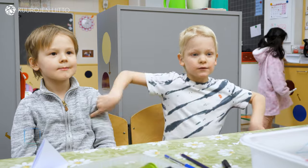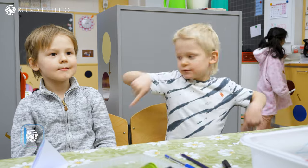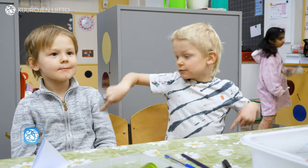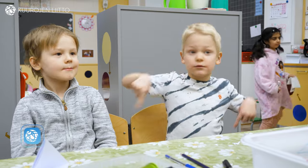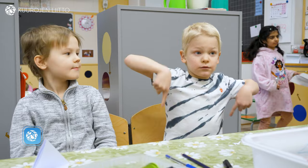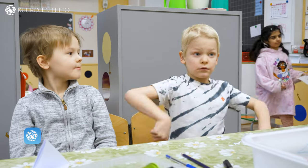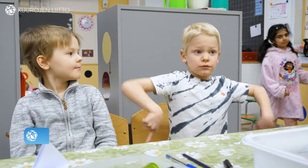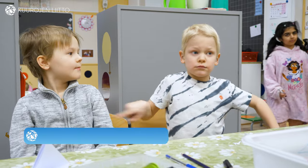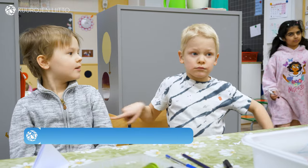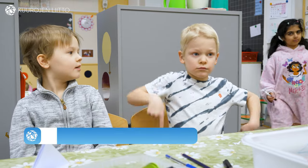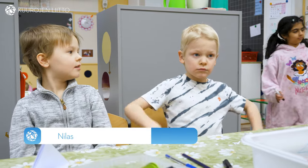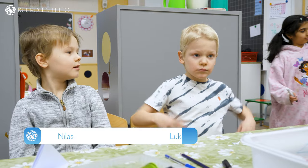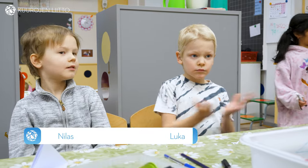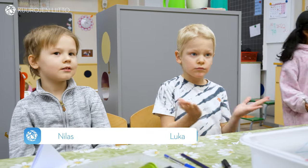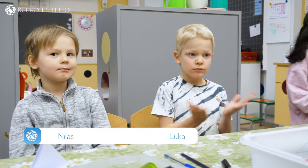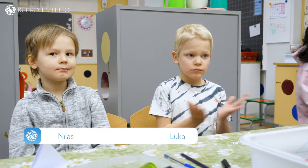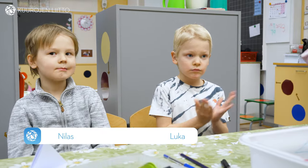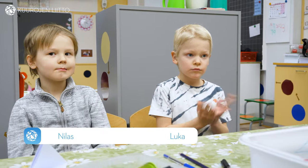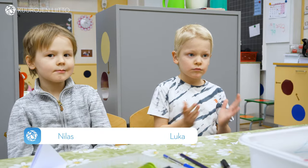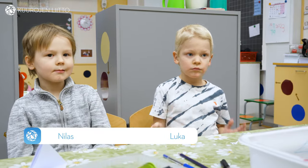Hän on täällä koulussa.